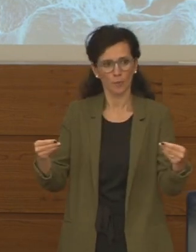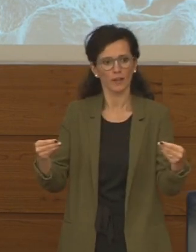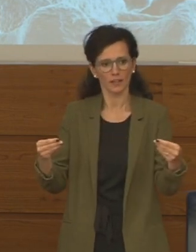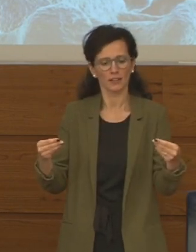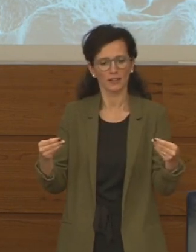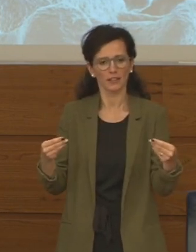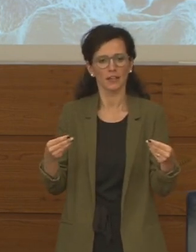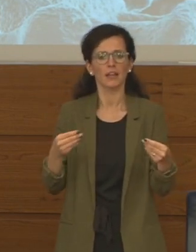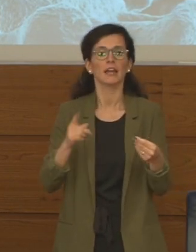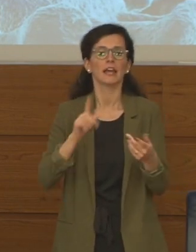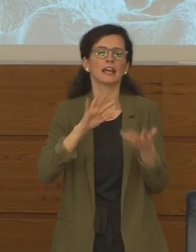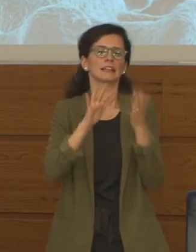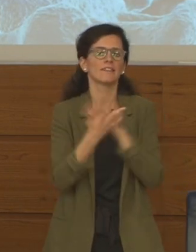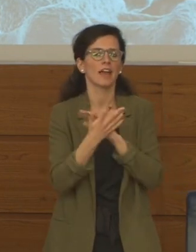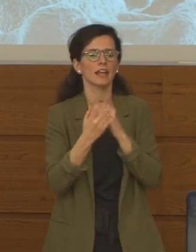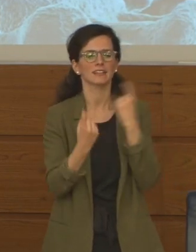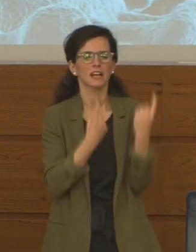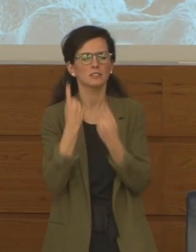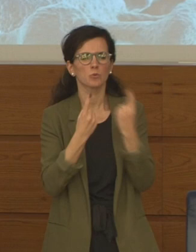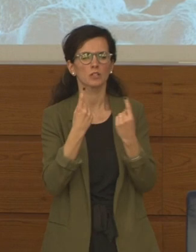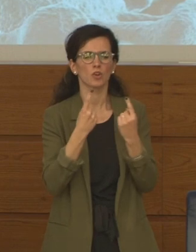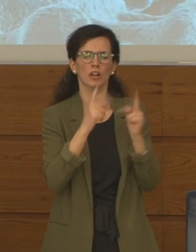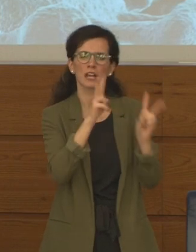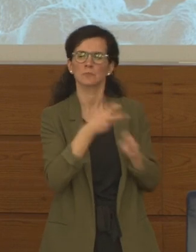fenomeni speculativi quindi non è tanto per i fenomeni